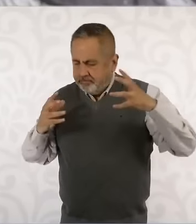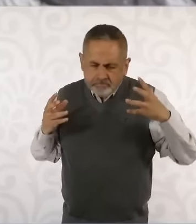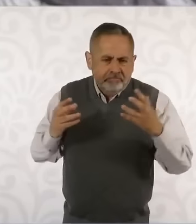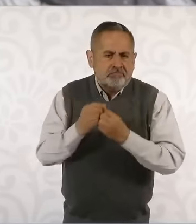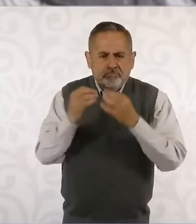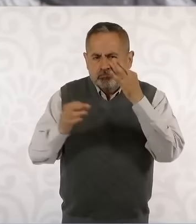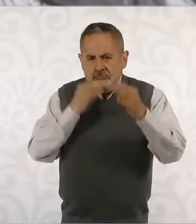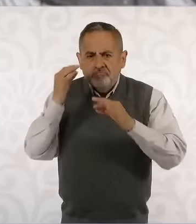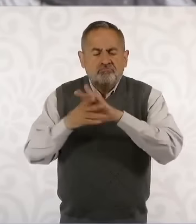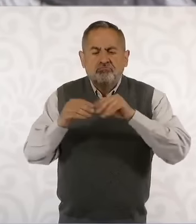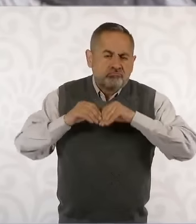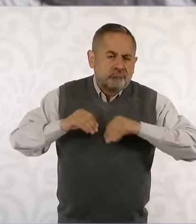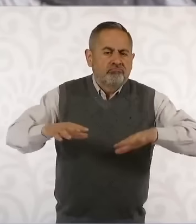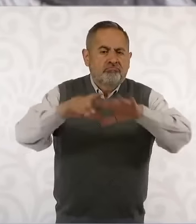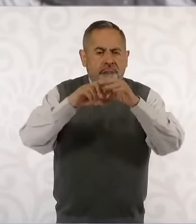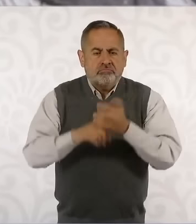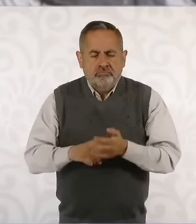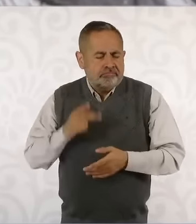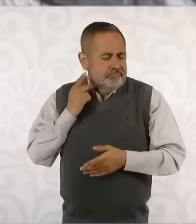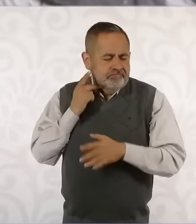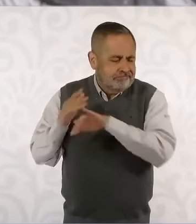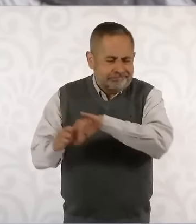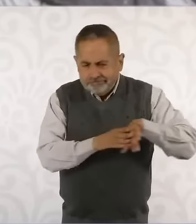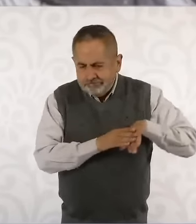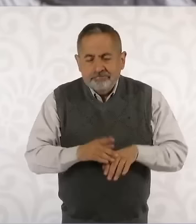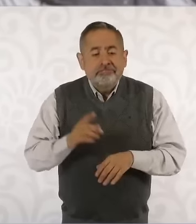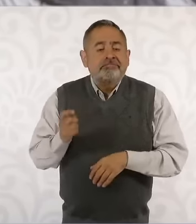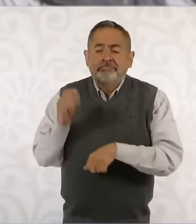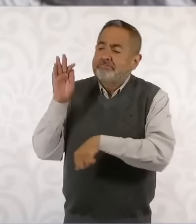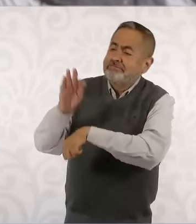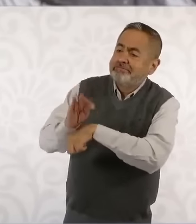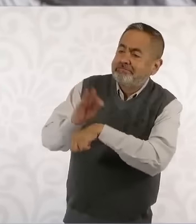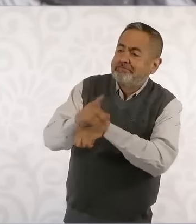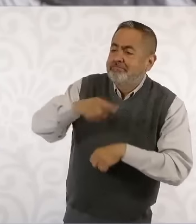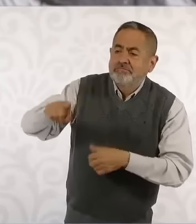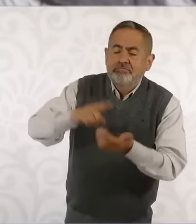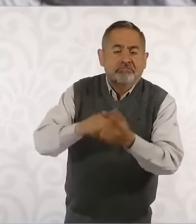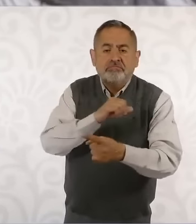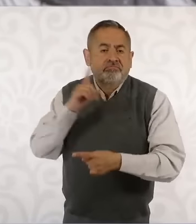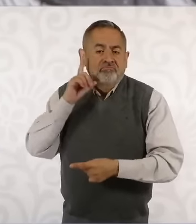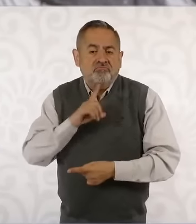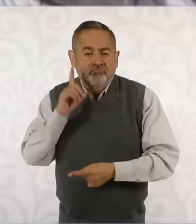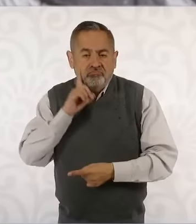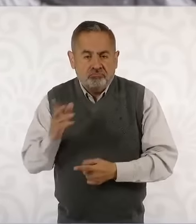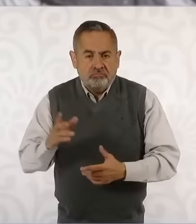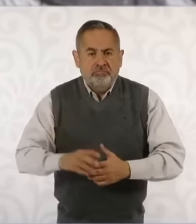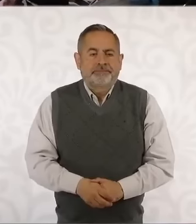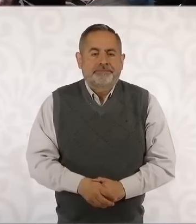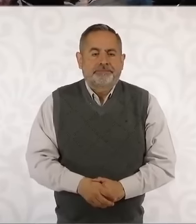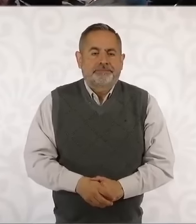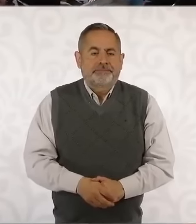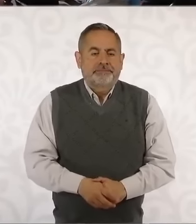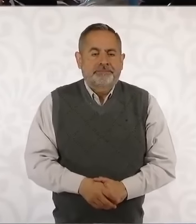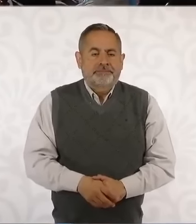en esto que más allá de lo político pues es la defensa de la integridad de las mujeres mexicanas.